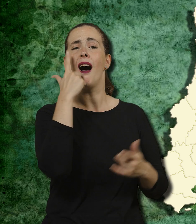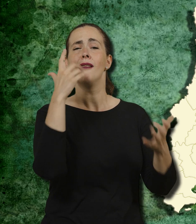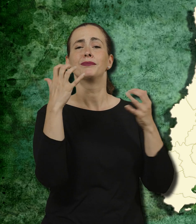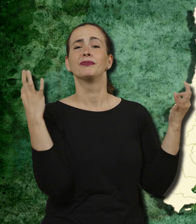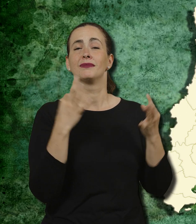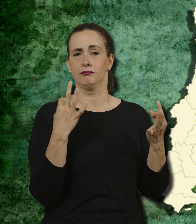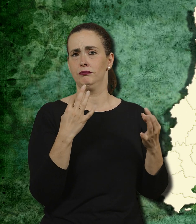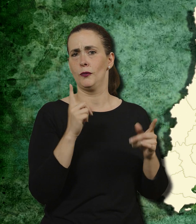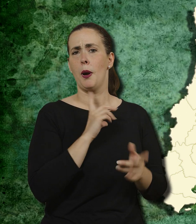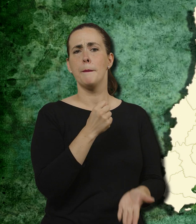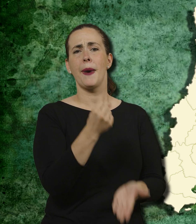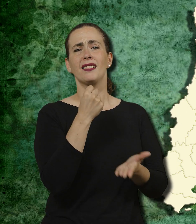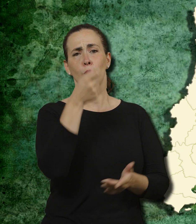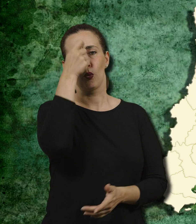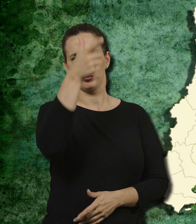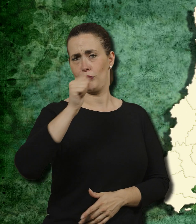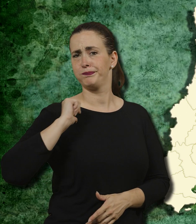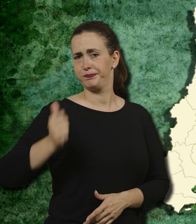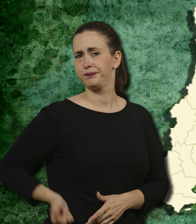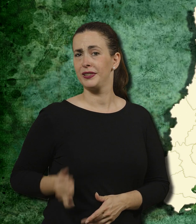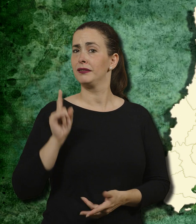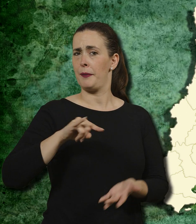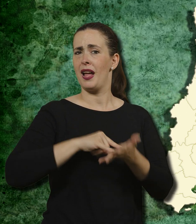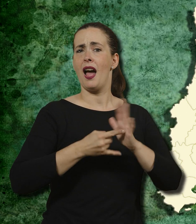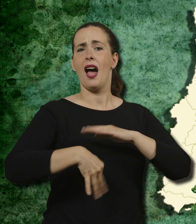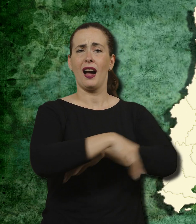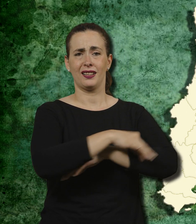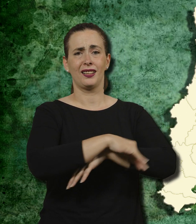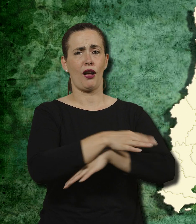a la vila de Premià de Dalt descobrim un ric patrimoni cultural i arquitectònic